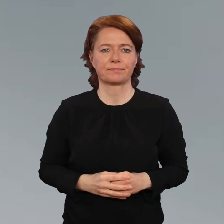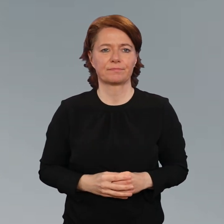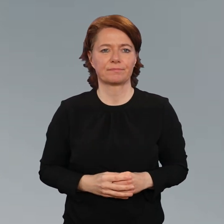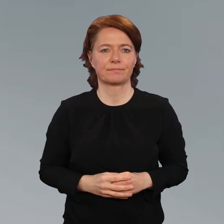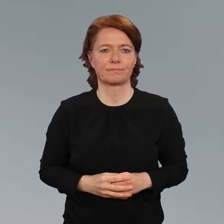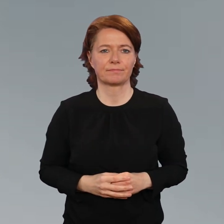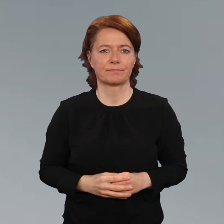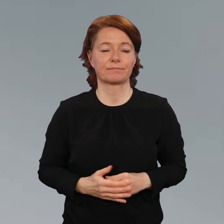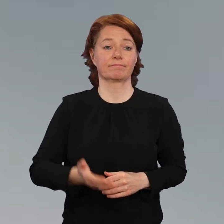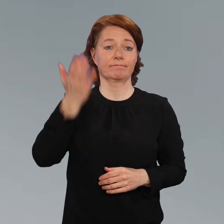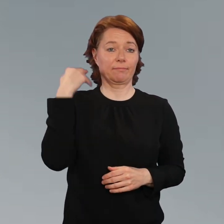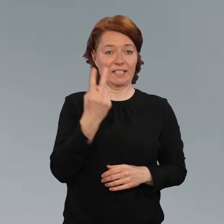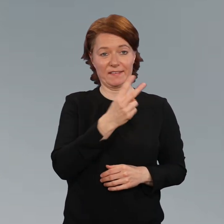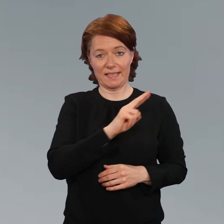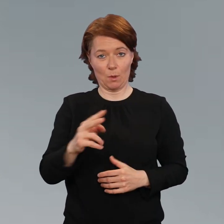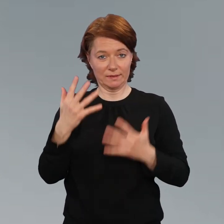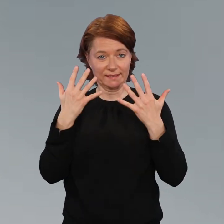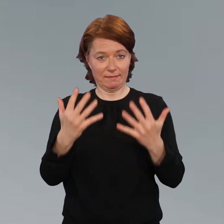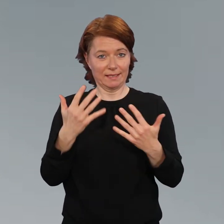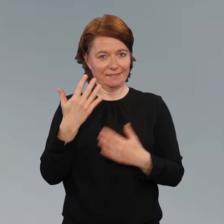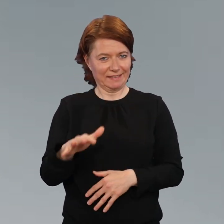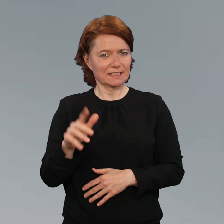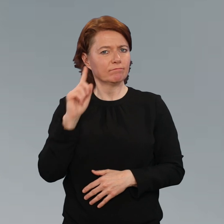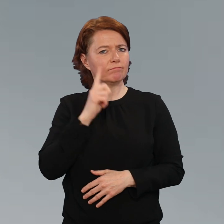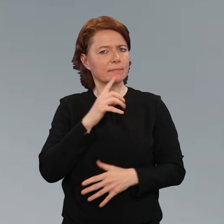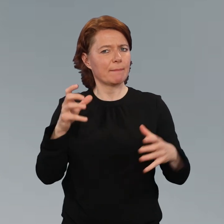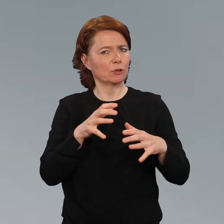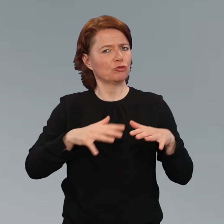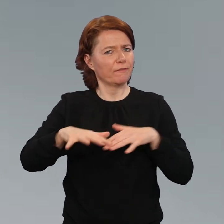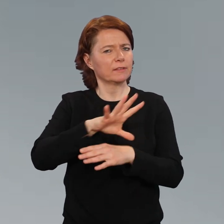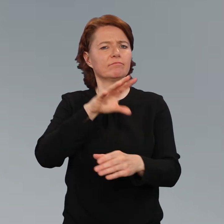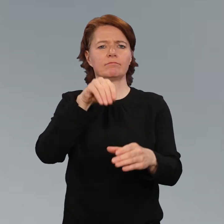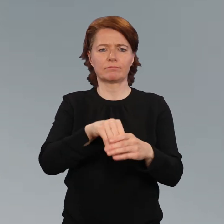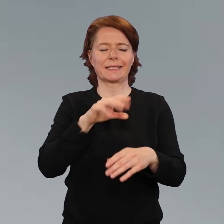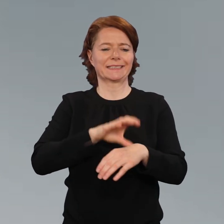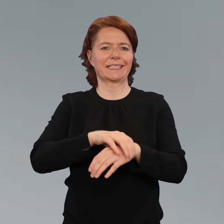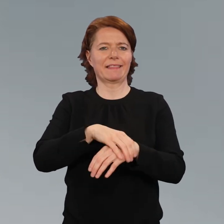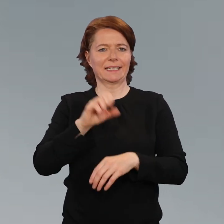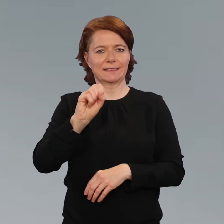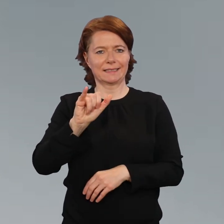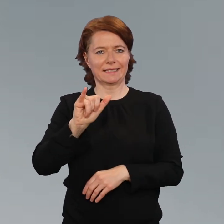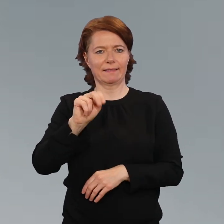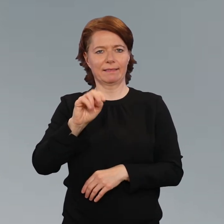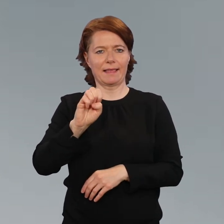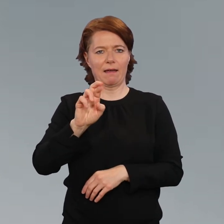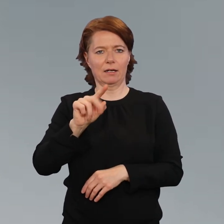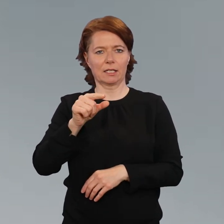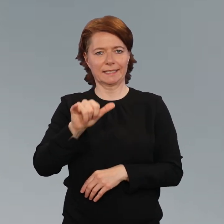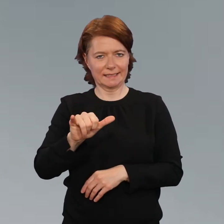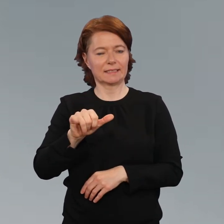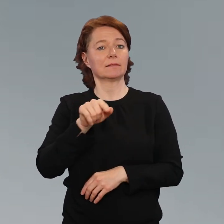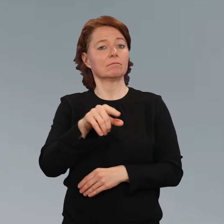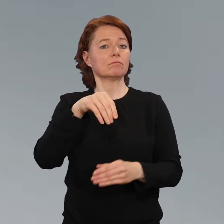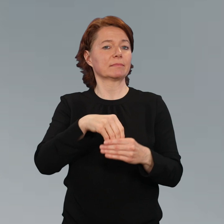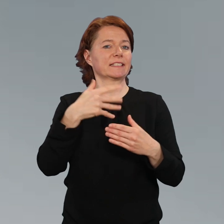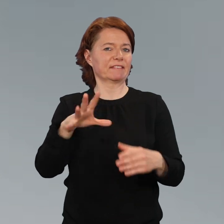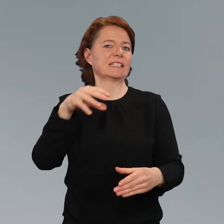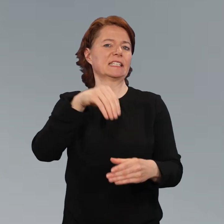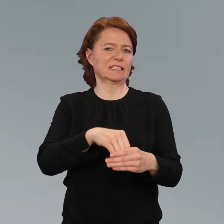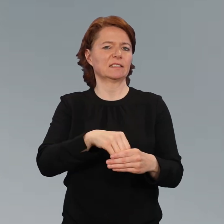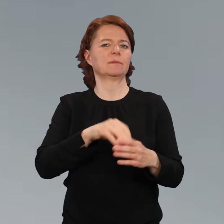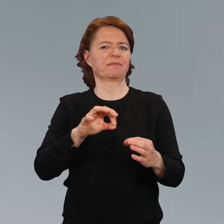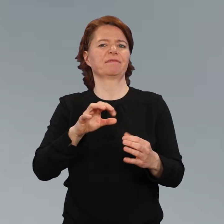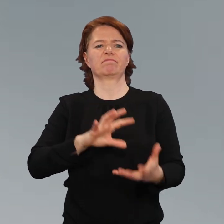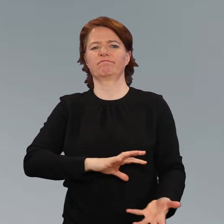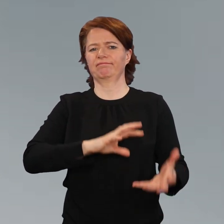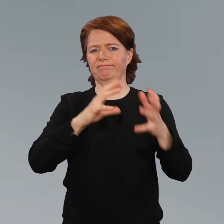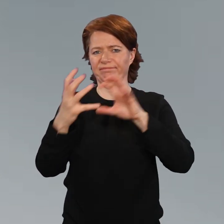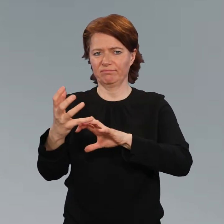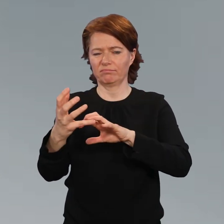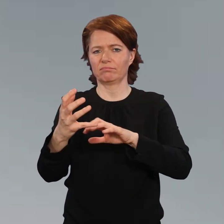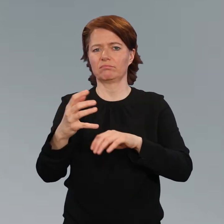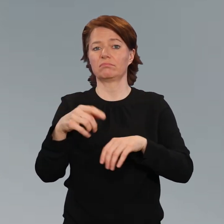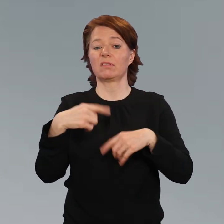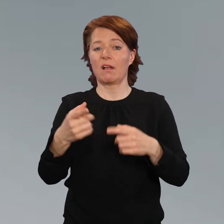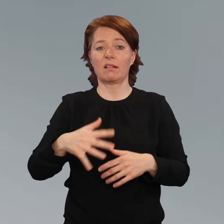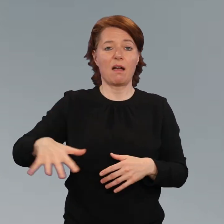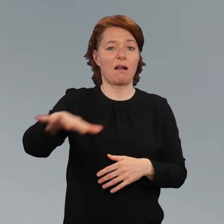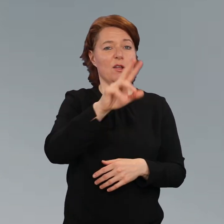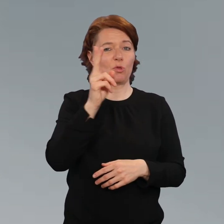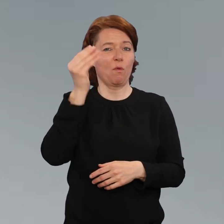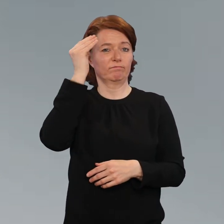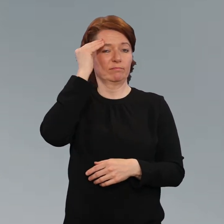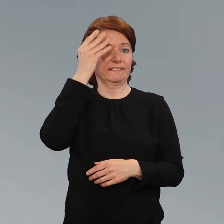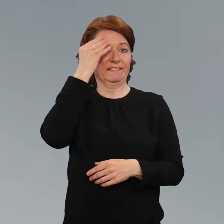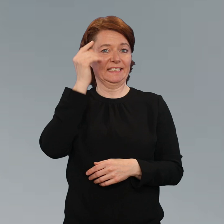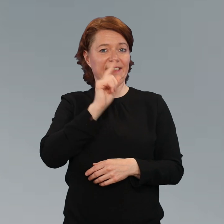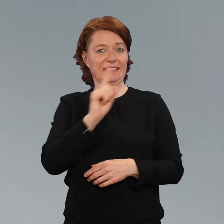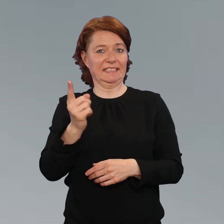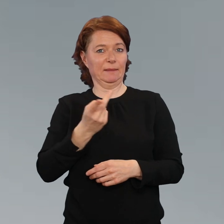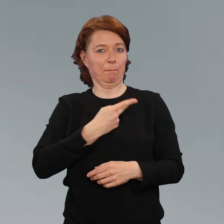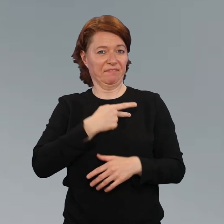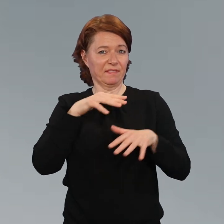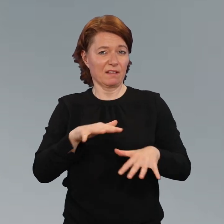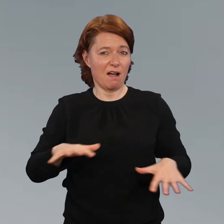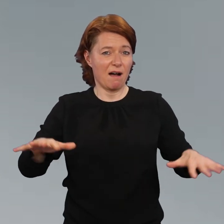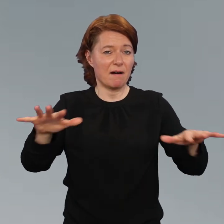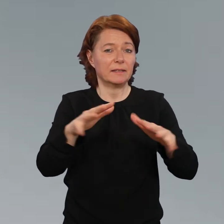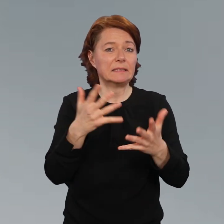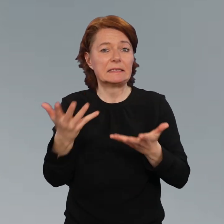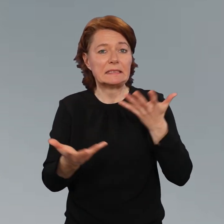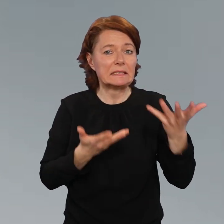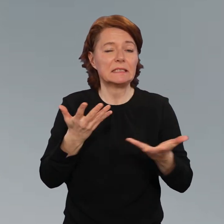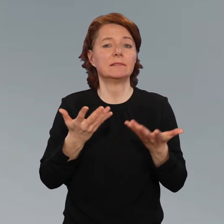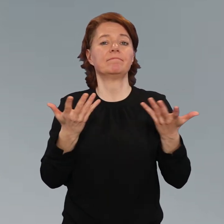2010 erschütterte jedoch „Synergy“ die Gehörlosengemeinschaft, mit Folgen, die teilweise noch bis heute zu spüren sind.